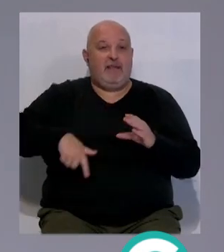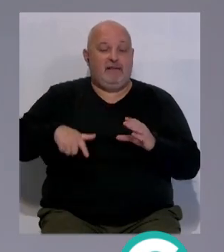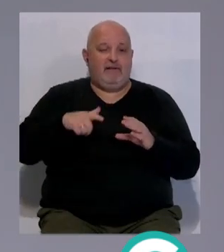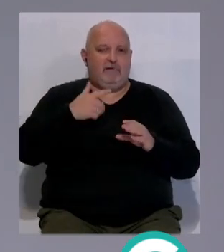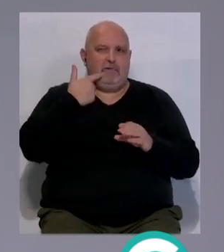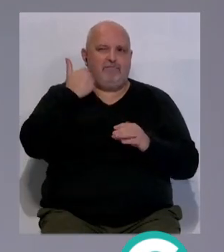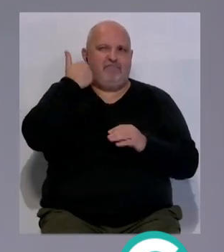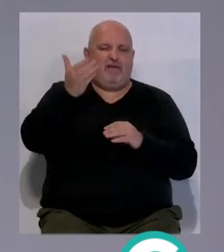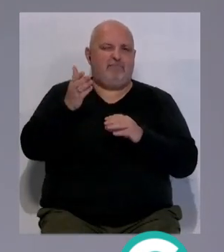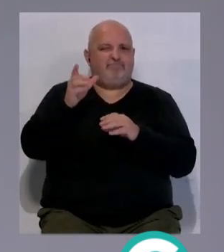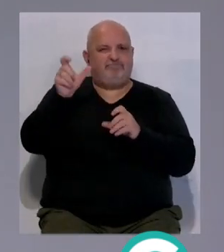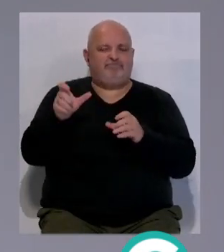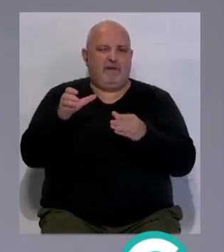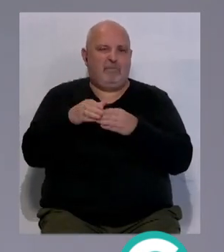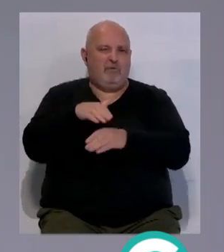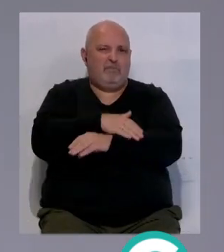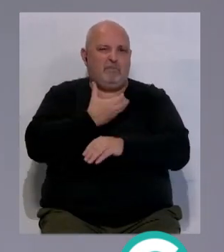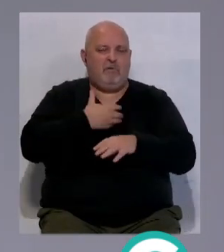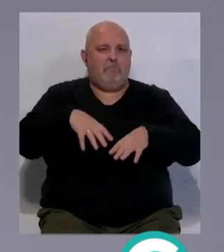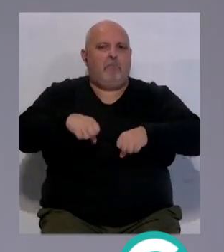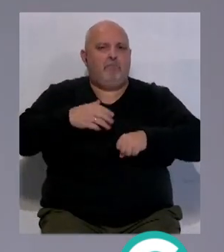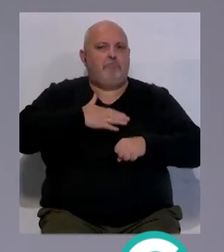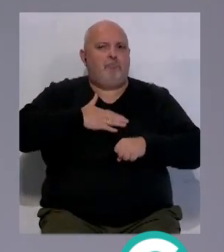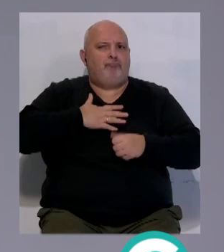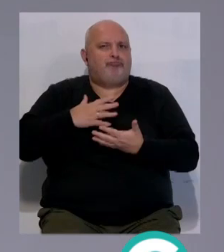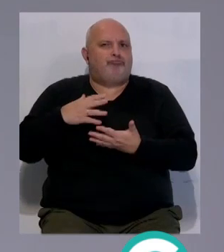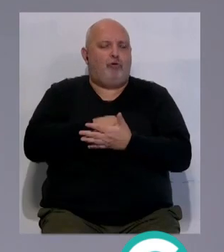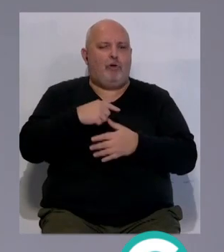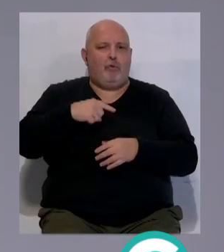al equipo de gobierno local que se atribuya la mayor parte de la ejecución de los proyectos de